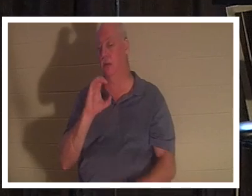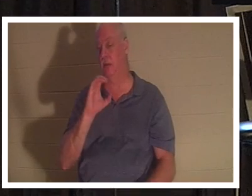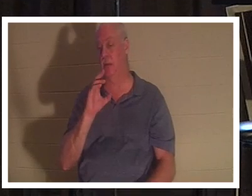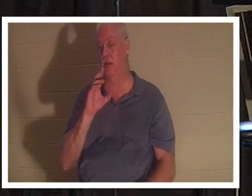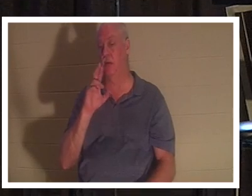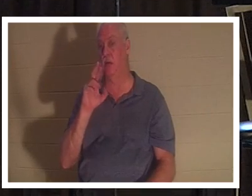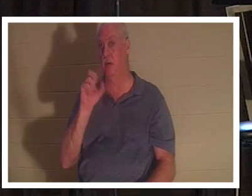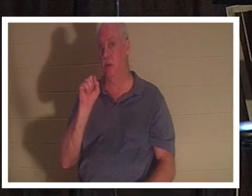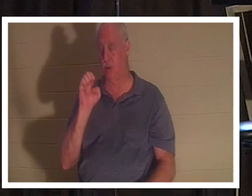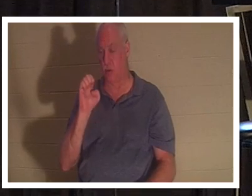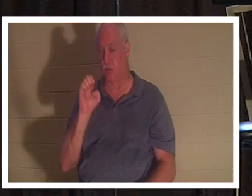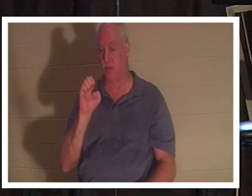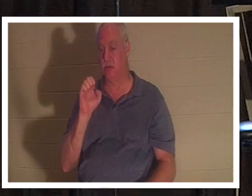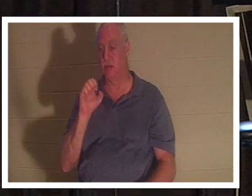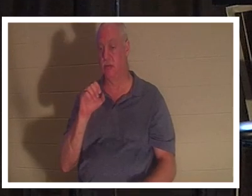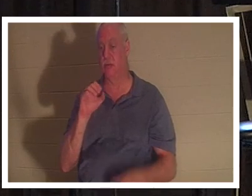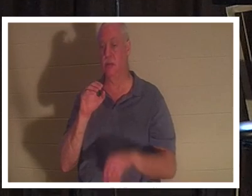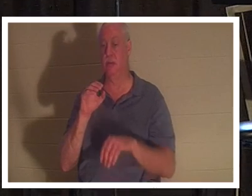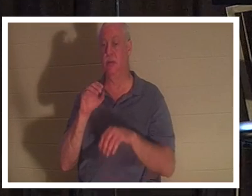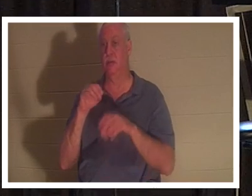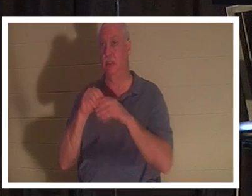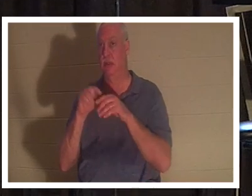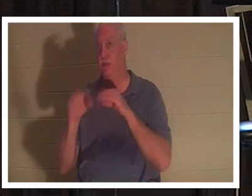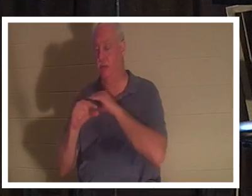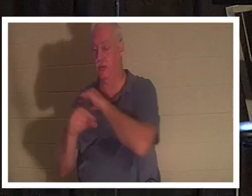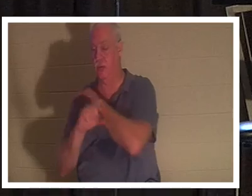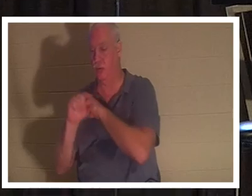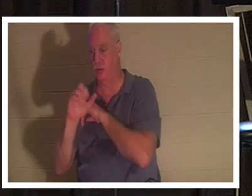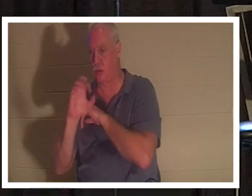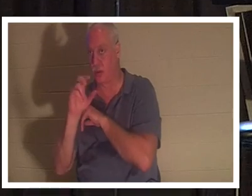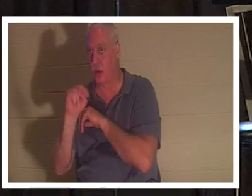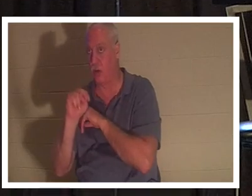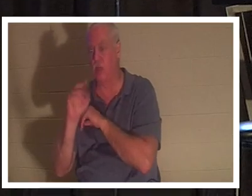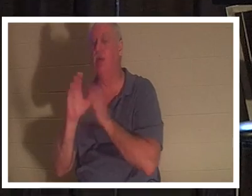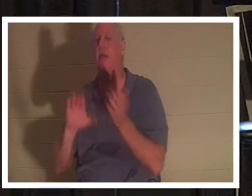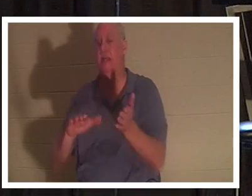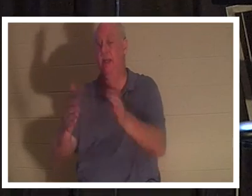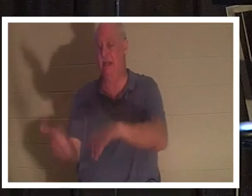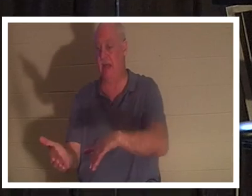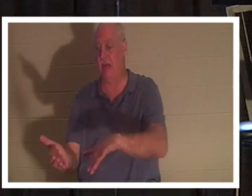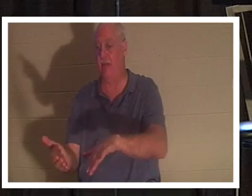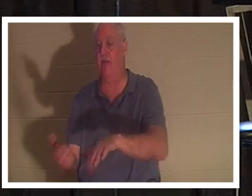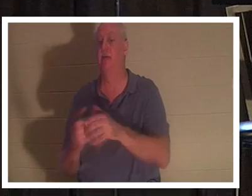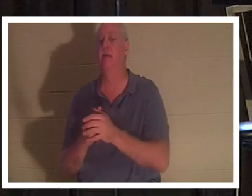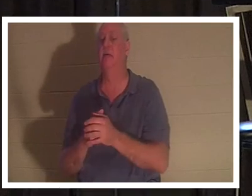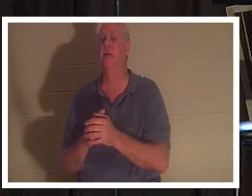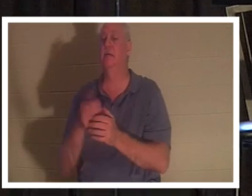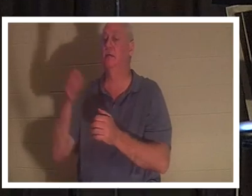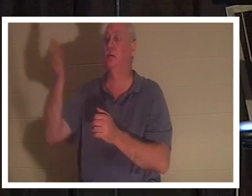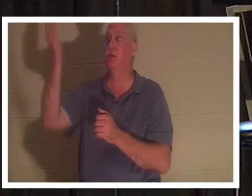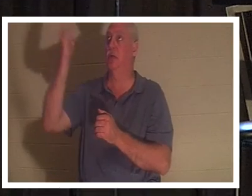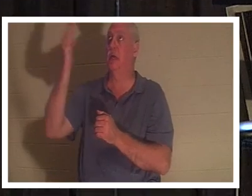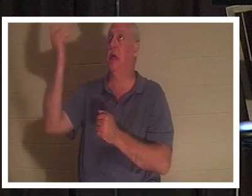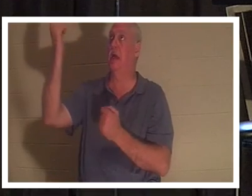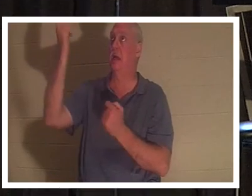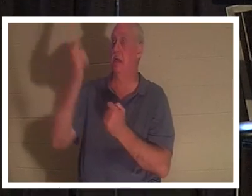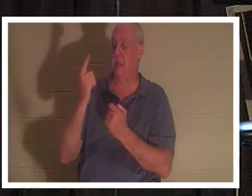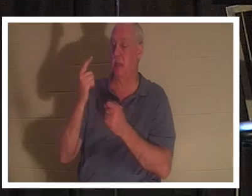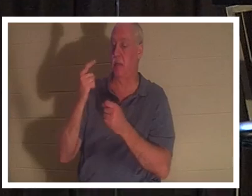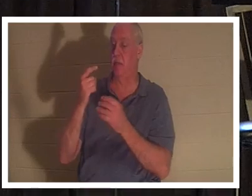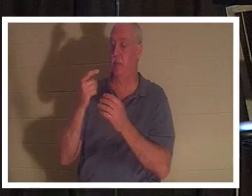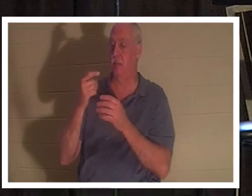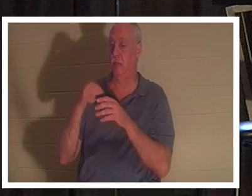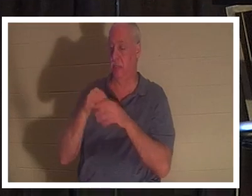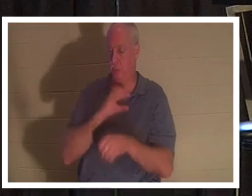동산에서 인류에게 내려진 저주는 죽음이었기 때문입니다. 그래서 거기 하나님 안에서 하나님은